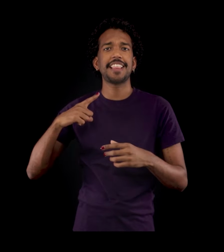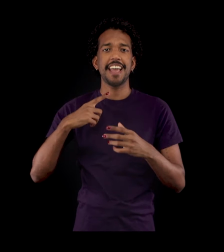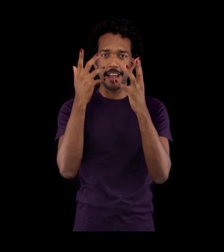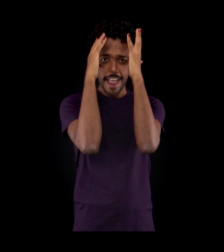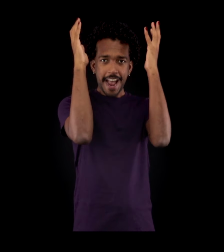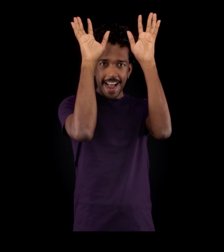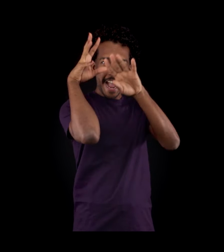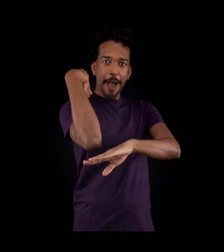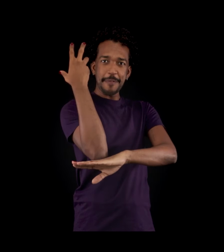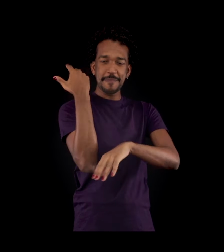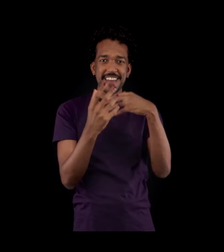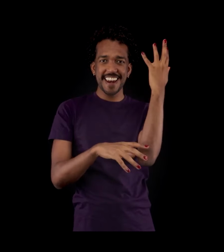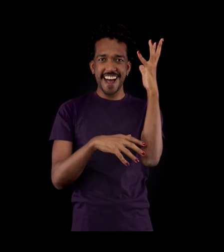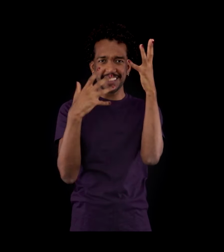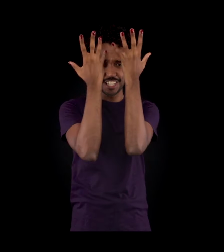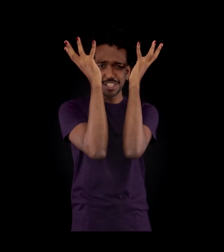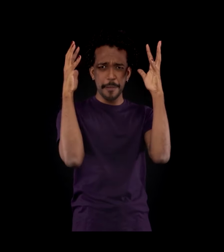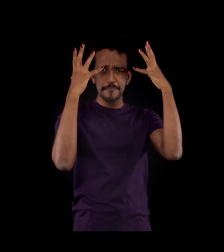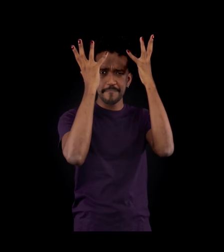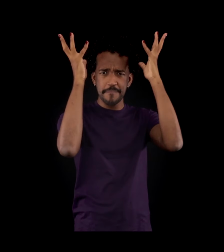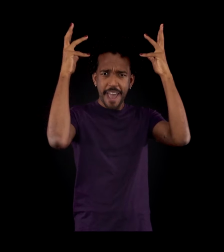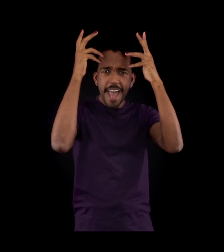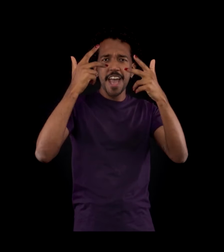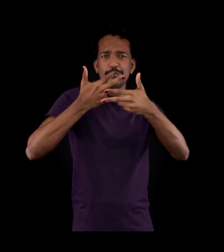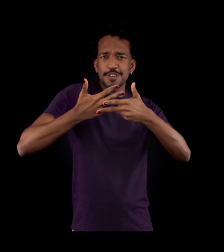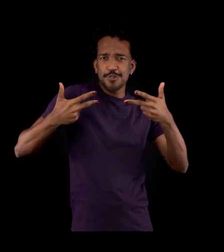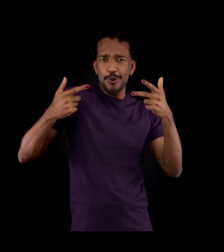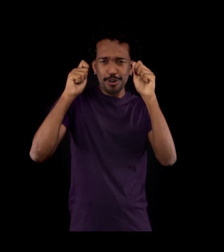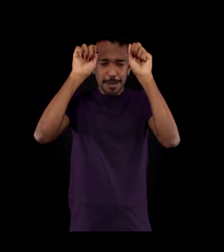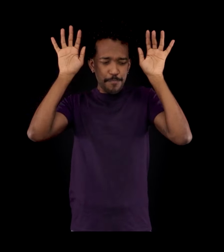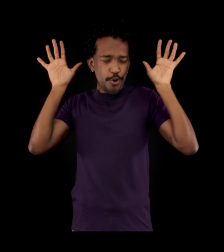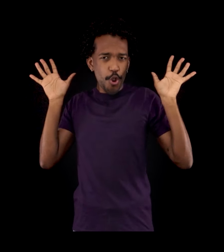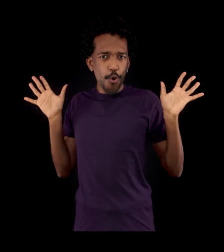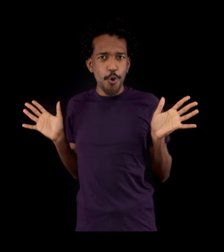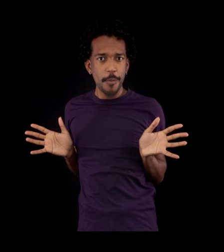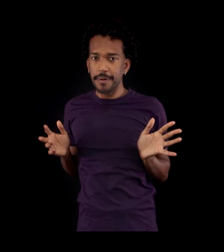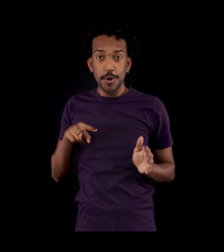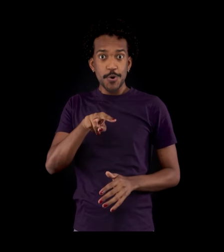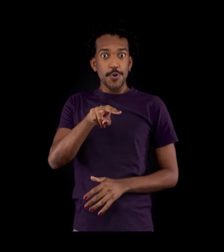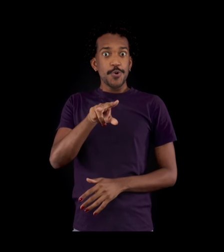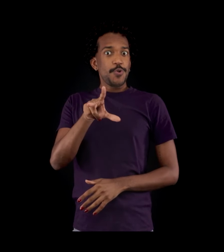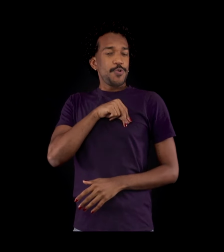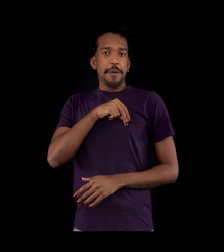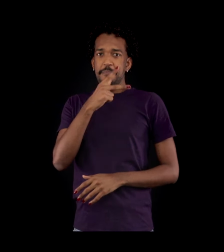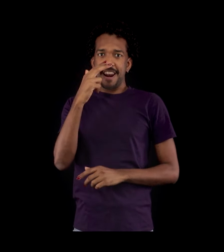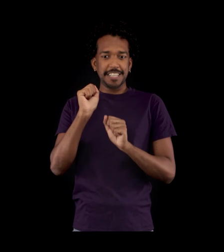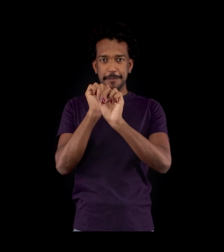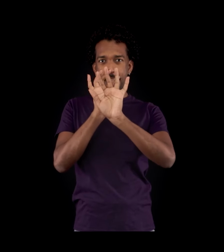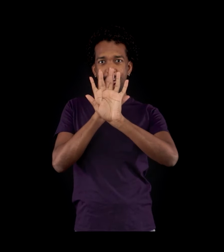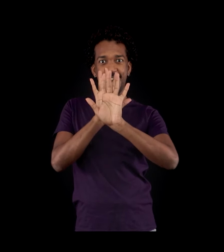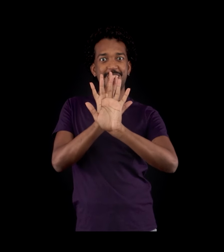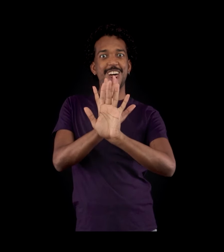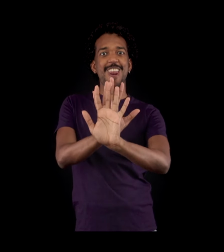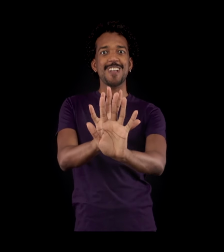Carmem Miranda, com aqueles chapéus, aquelas plumas sai da frente que lá vem elas! –